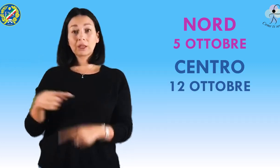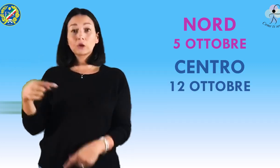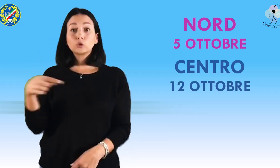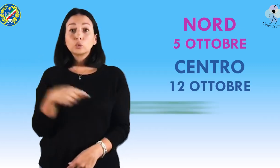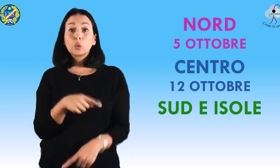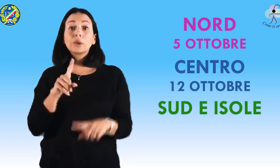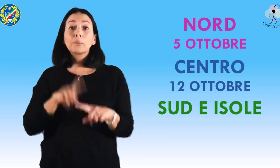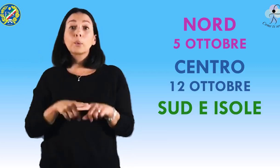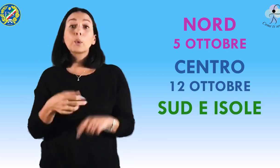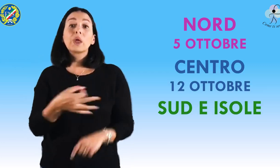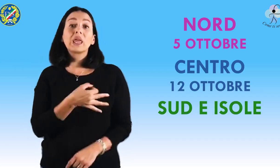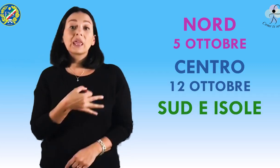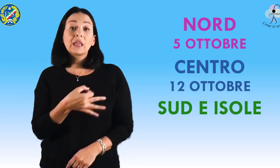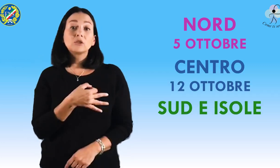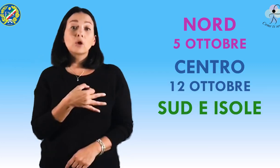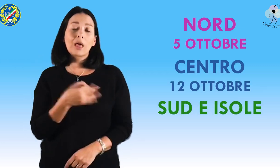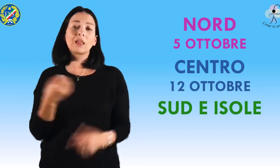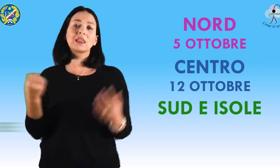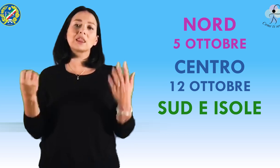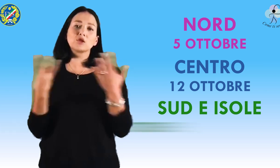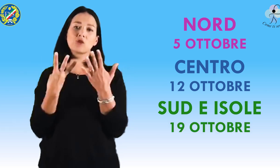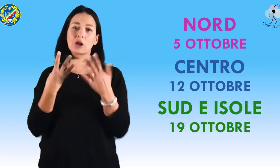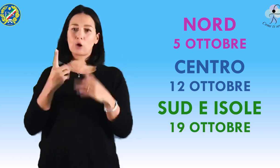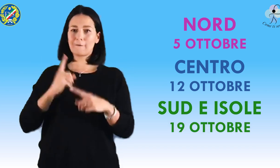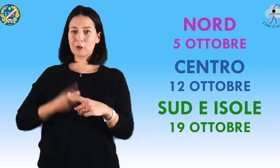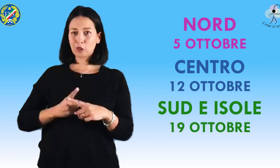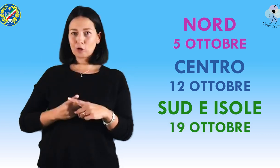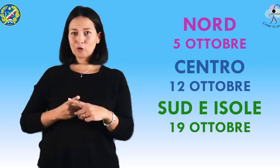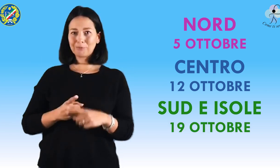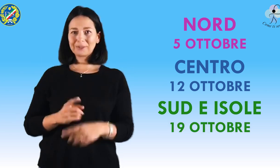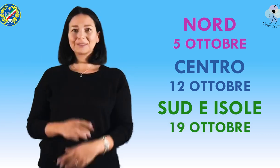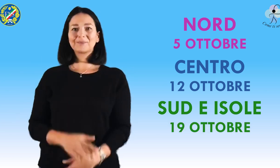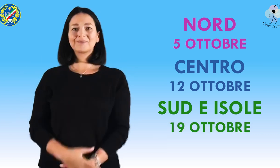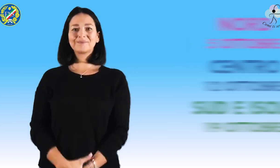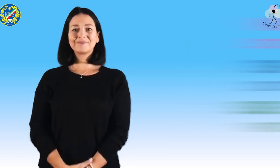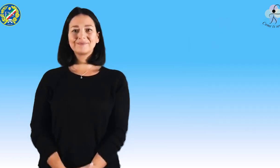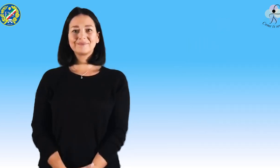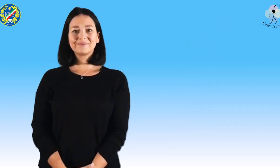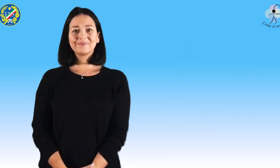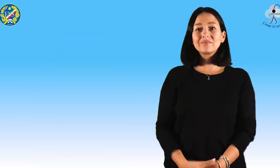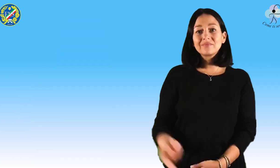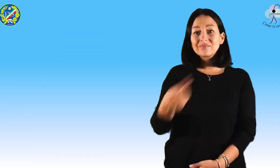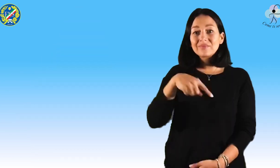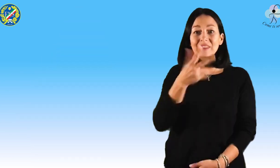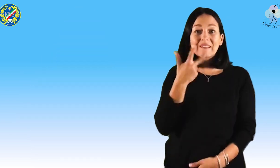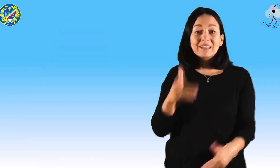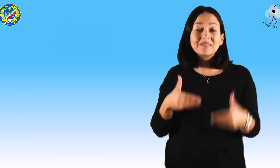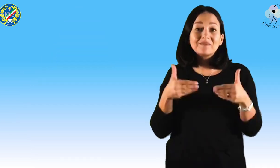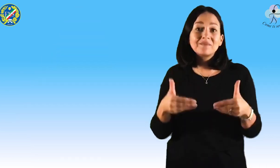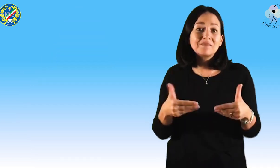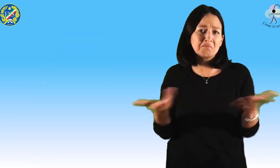Sud e Isole, martedì 19 ottobre. Vuoi partecipare?